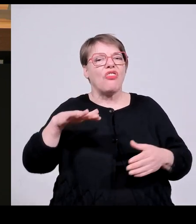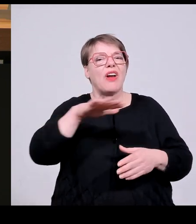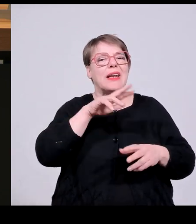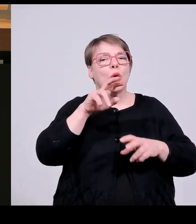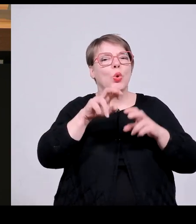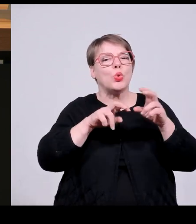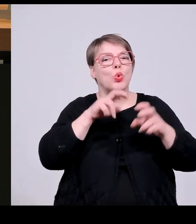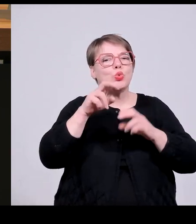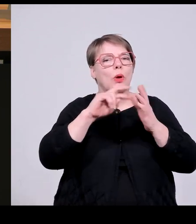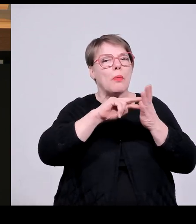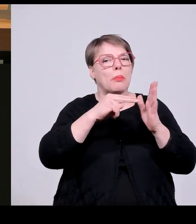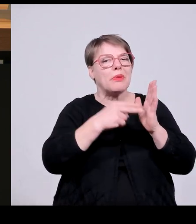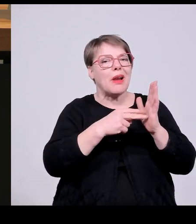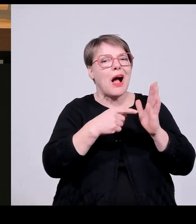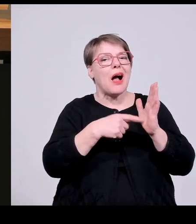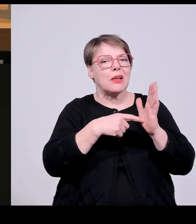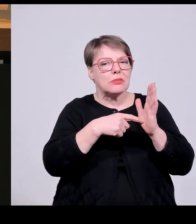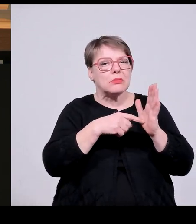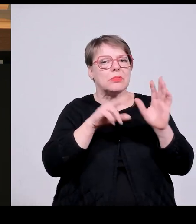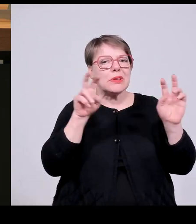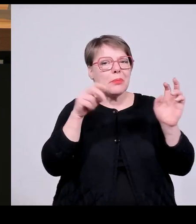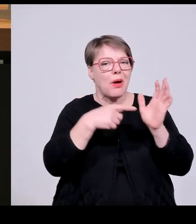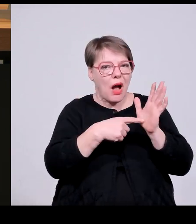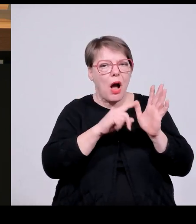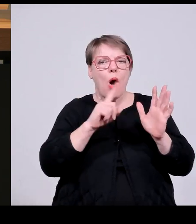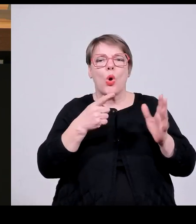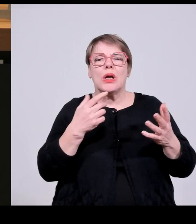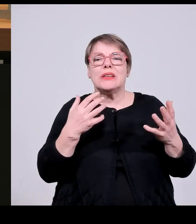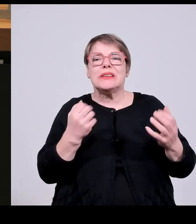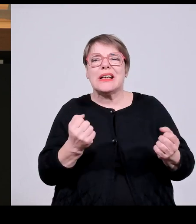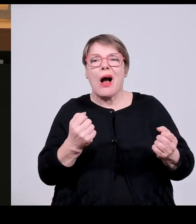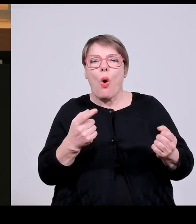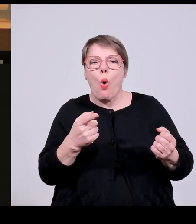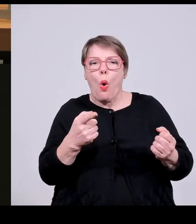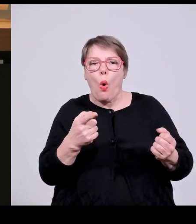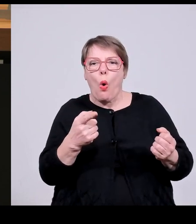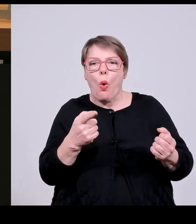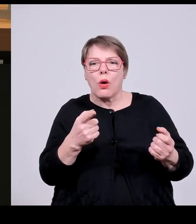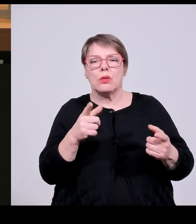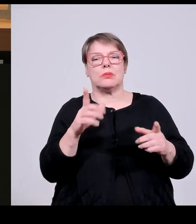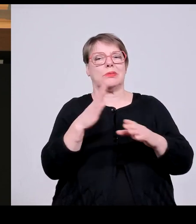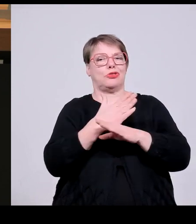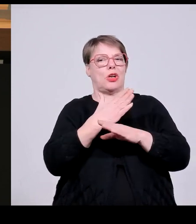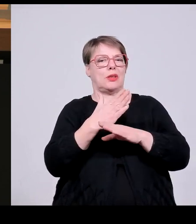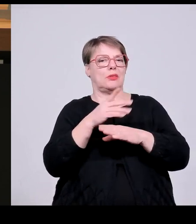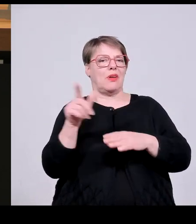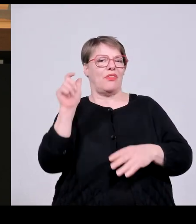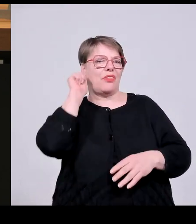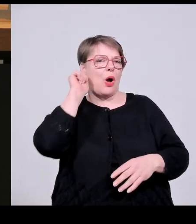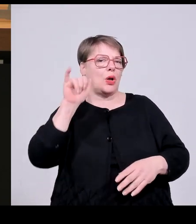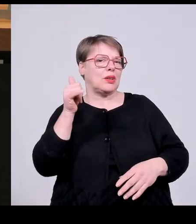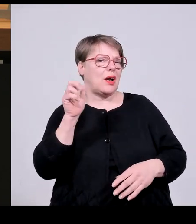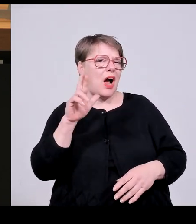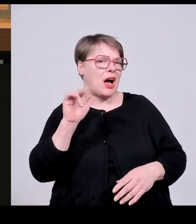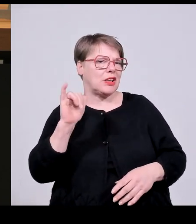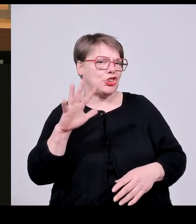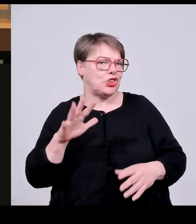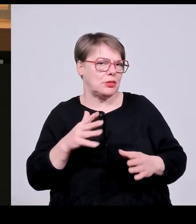Weil Kleingarten Grünflächen sind, heißt es nicht, dass dafür Umweltverwaltung zuständig ist, sondern es geht darum, dass